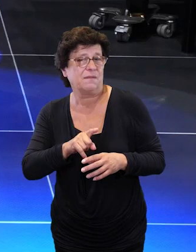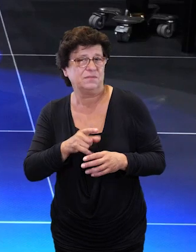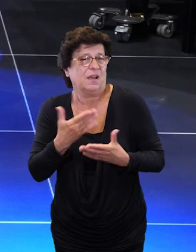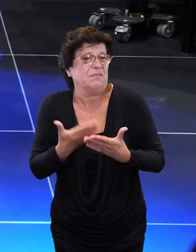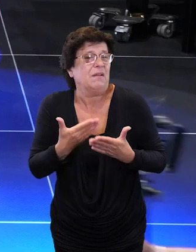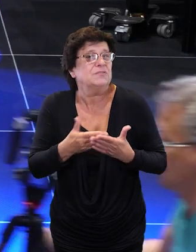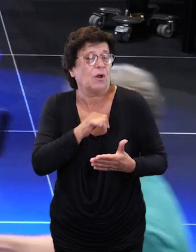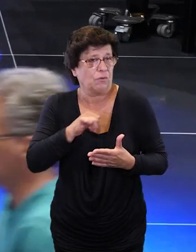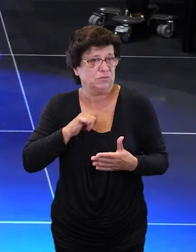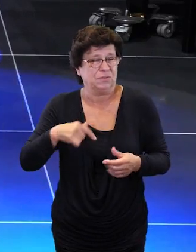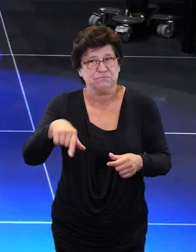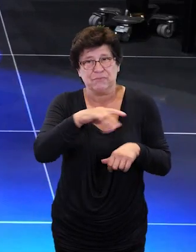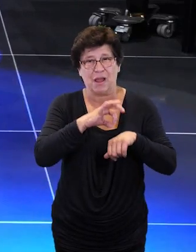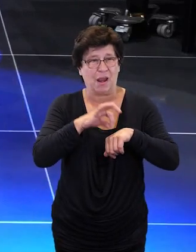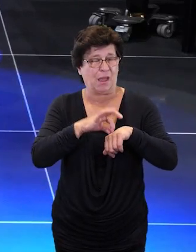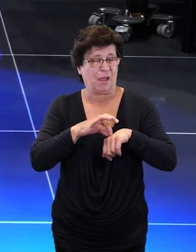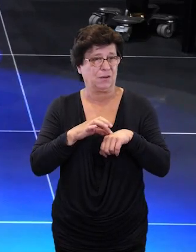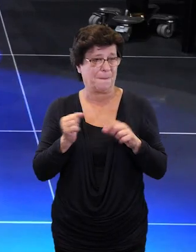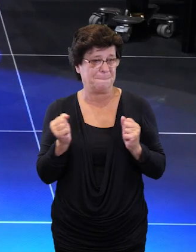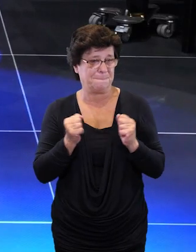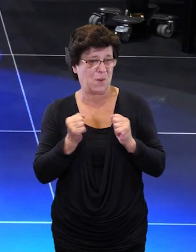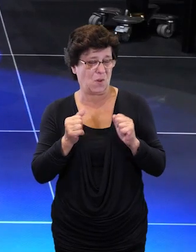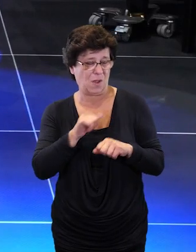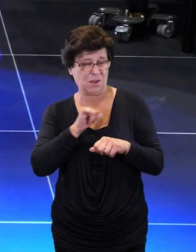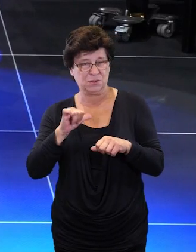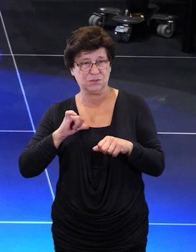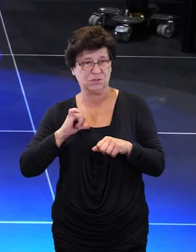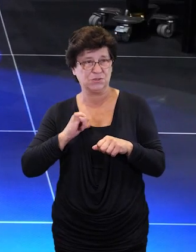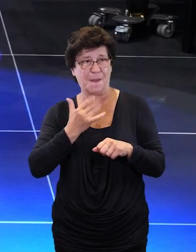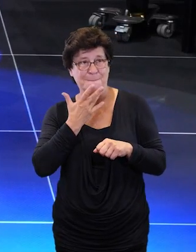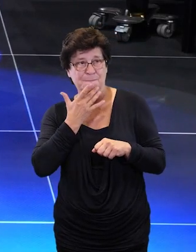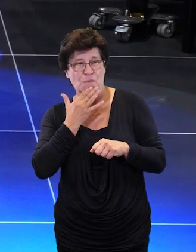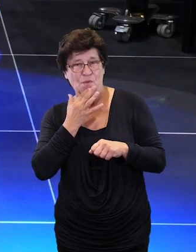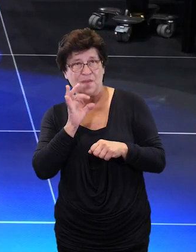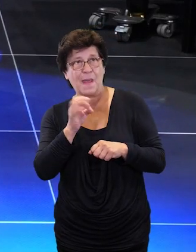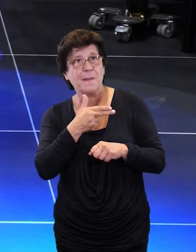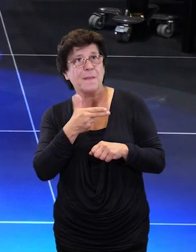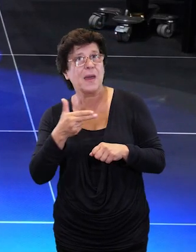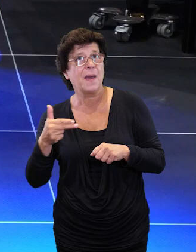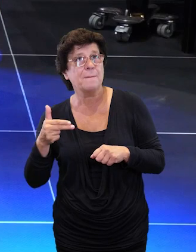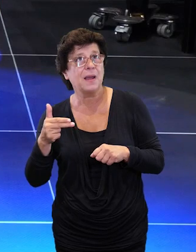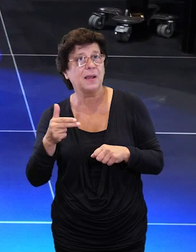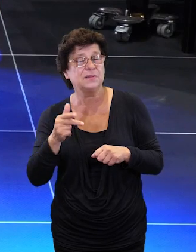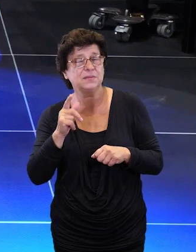jeśli pan mówi, że "my, lekarze, baliśmy się mówić na ten temat"? Z czego to wynikało? - Mało tego,